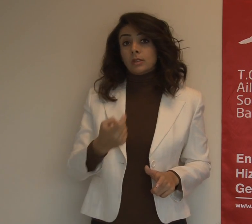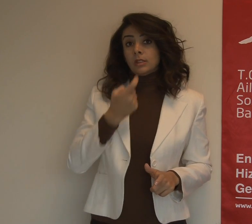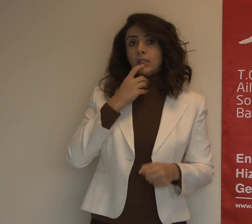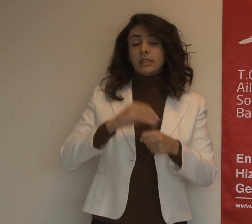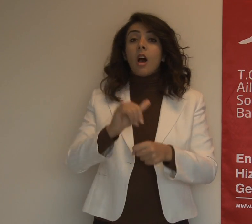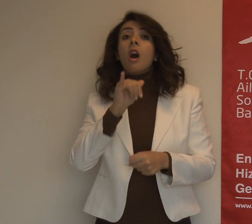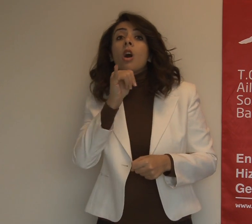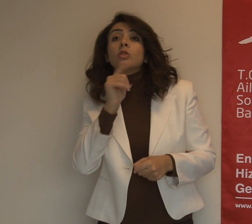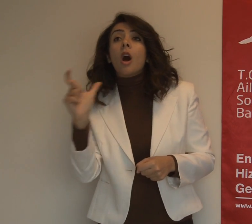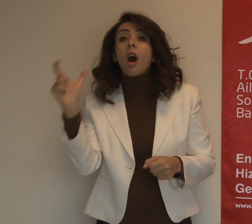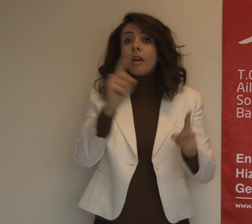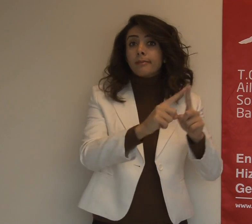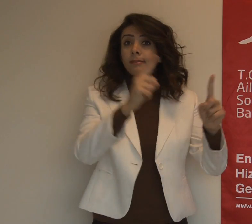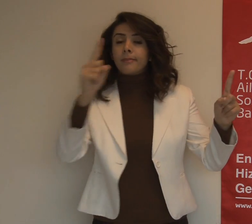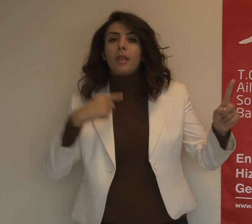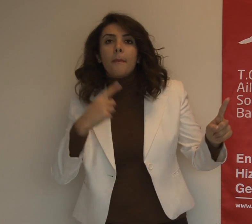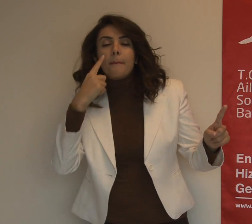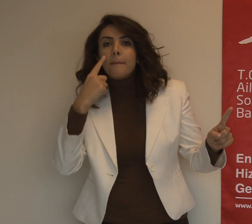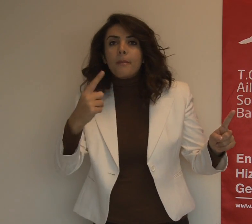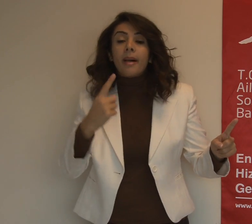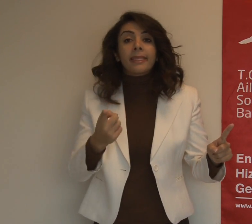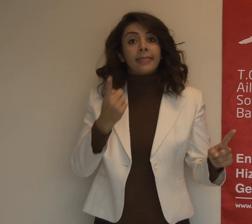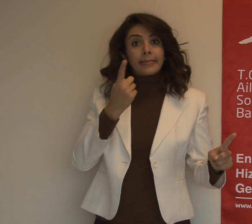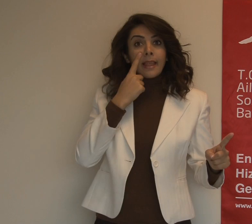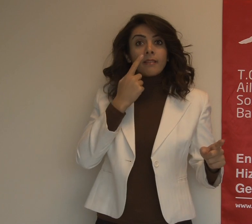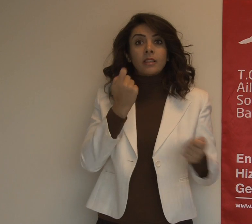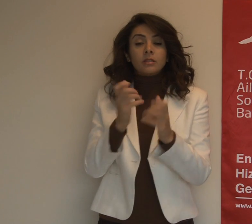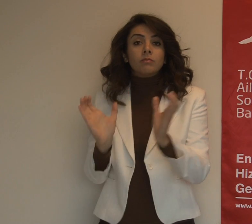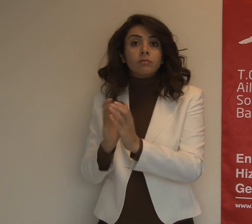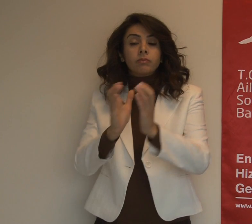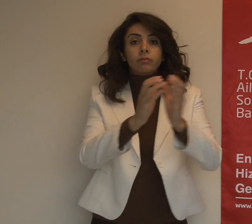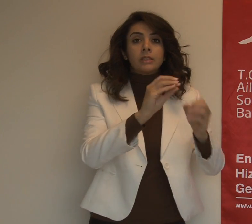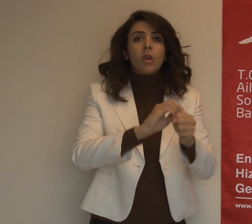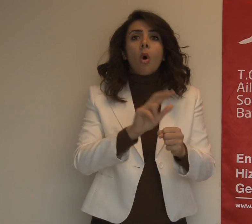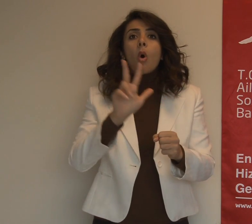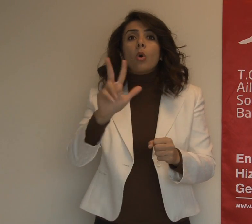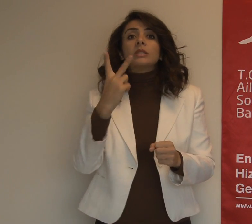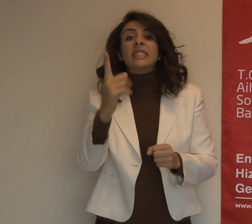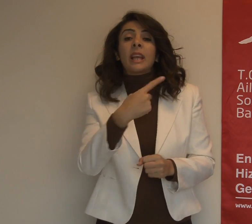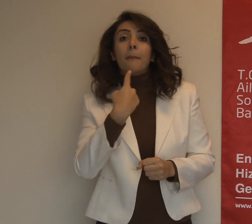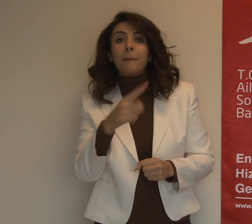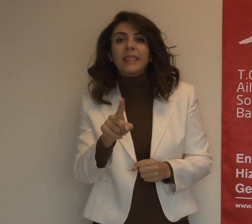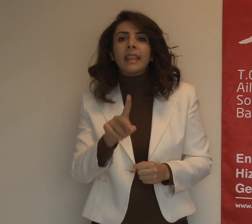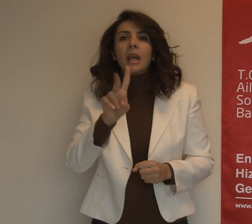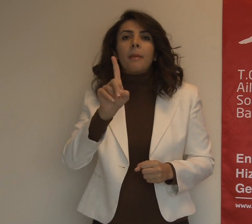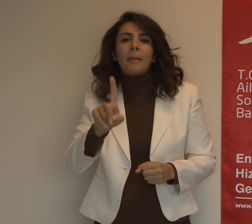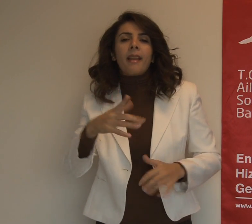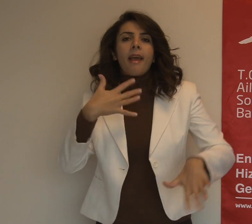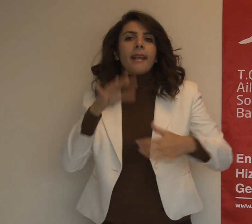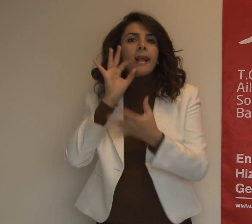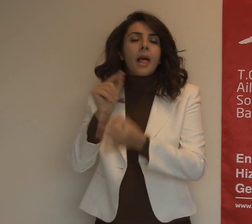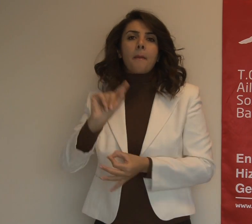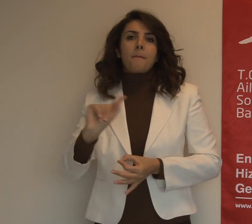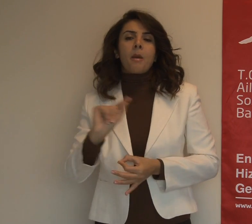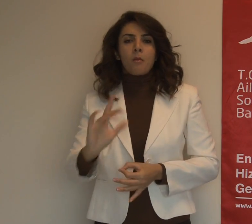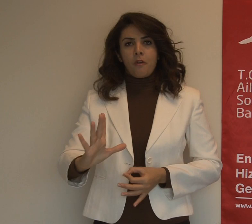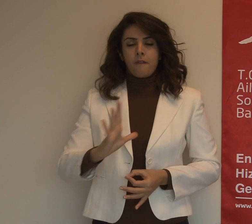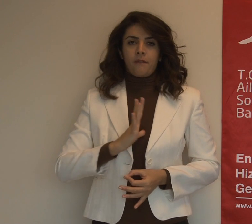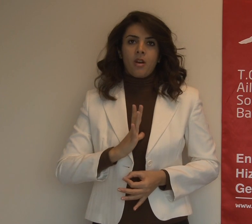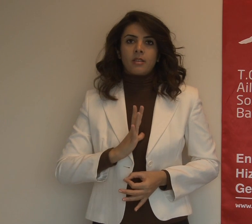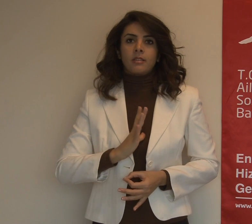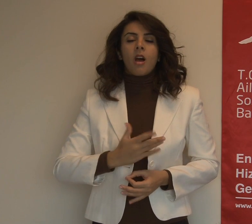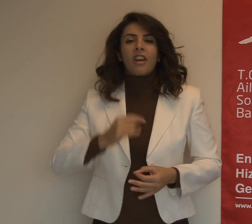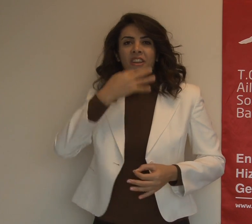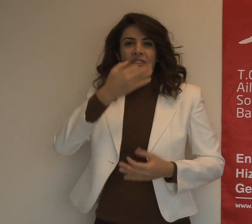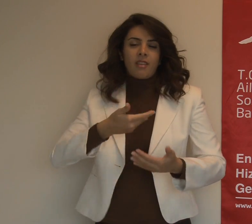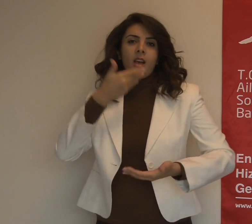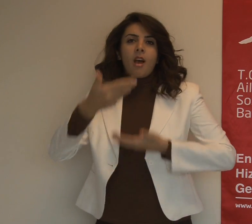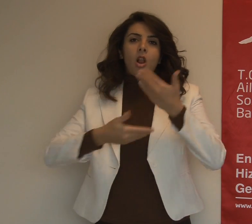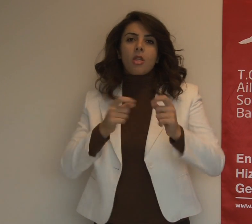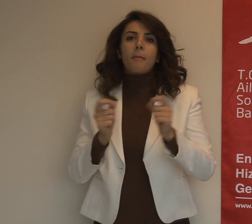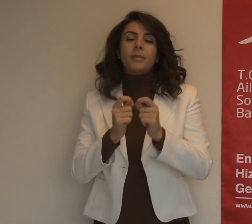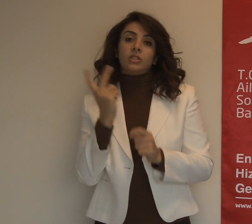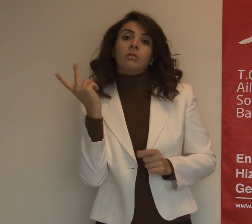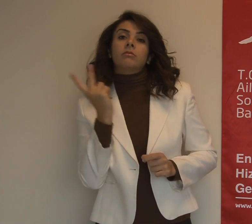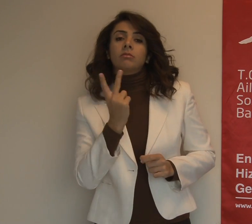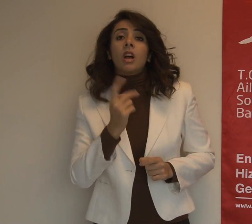Bu yıl ağustos ayı itibariyle devlet birimlerinde 32 bin 21 engelli memur bulunduğunu ifade eden Babacan,